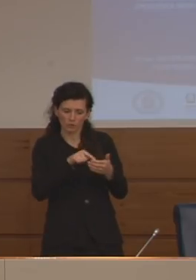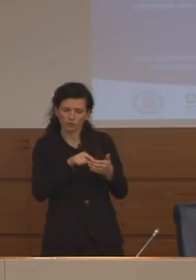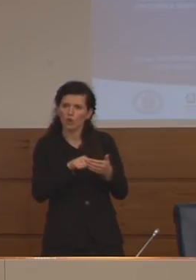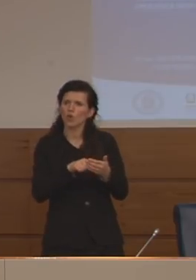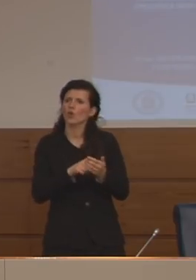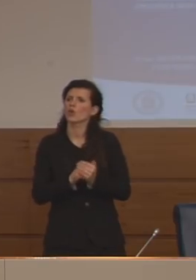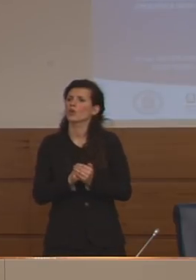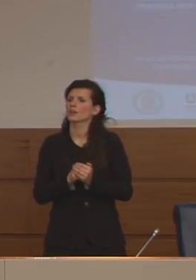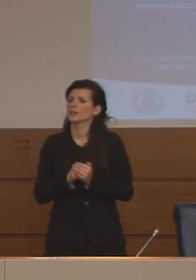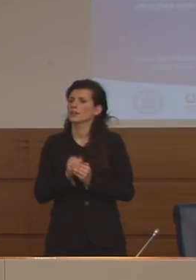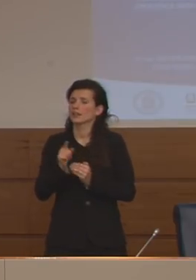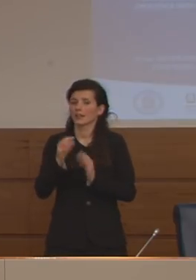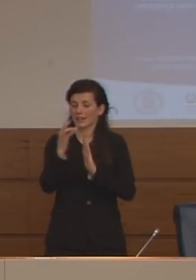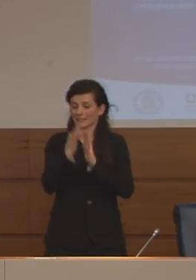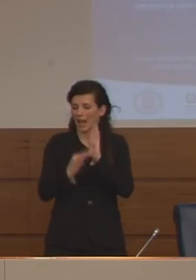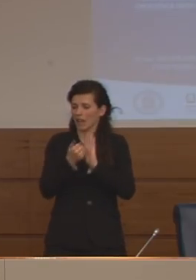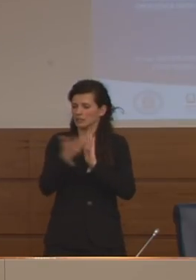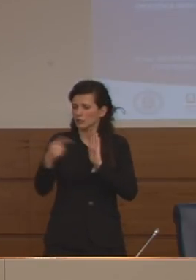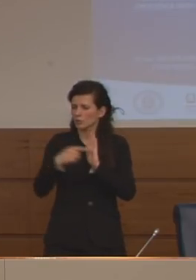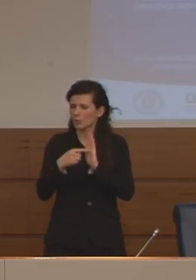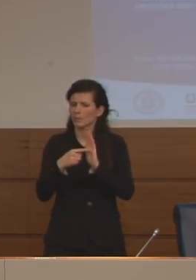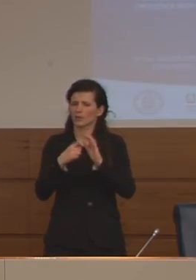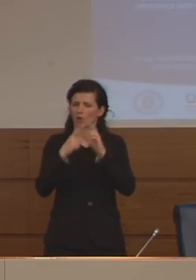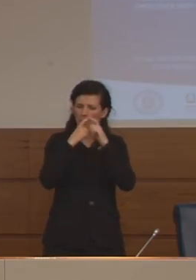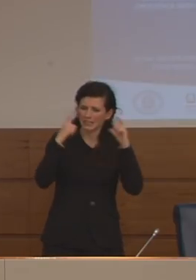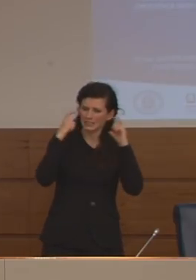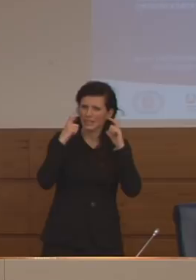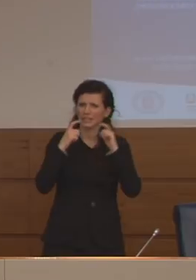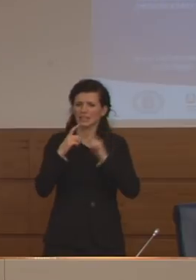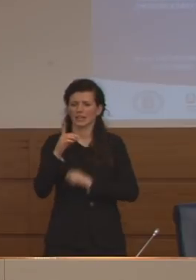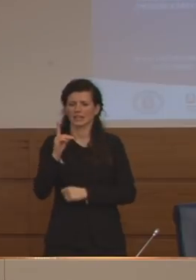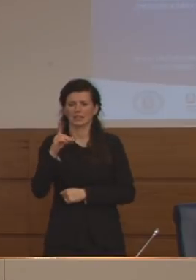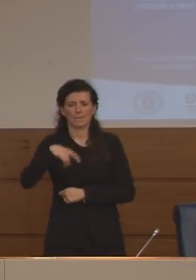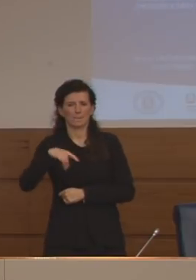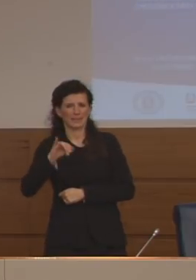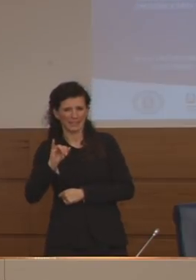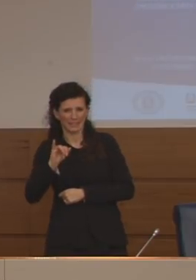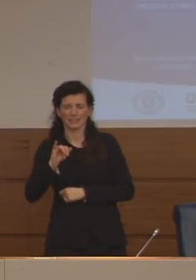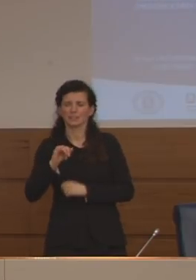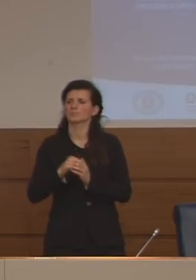mascherine e dei dispositivi sanitari, la Regione Lombardia riporta dei dati molto